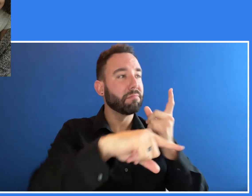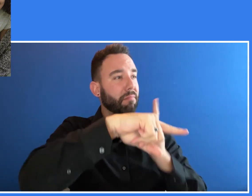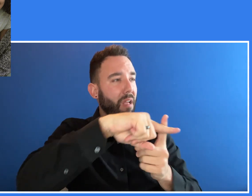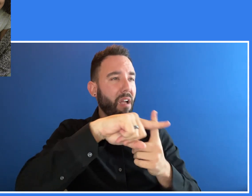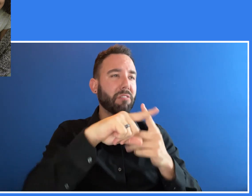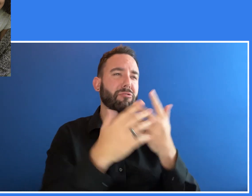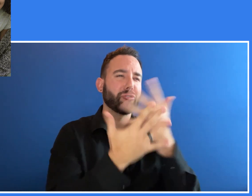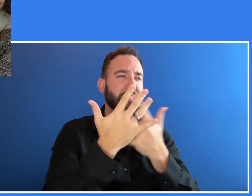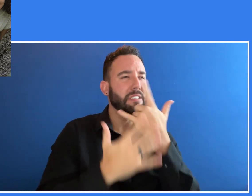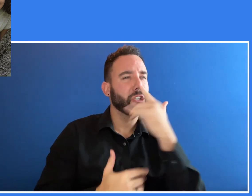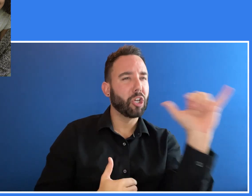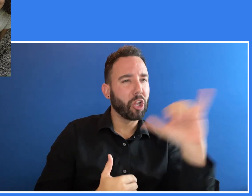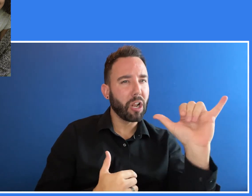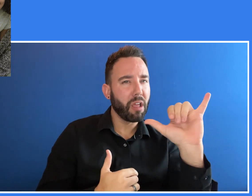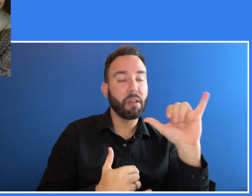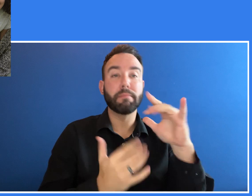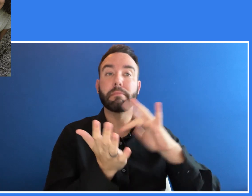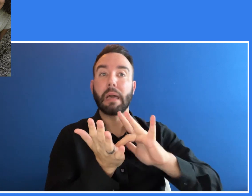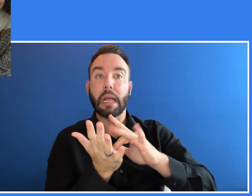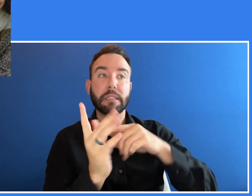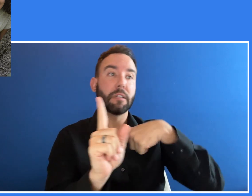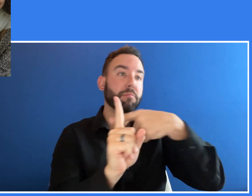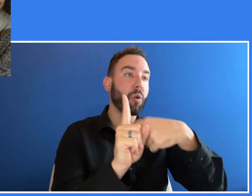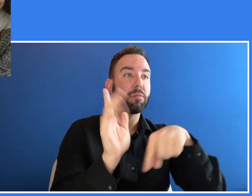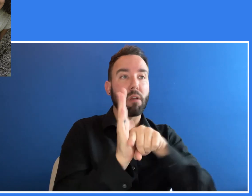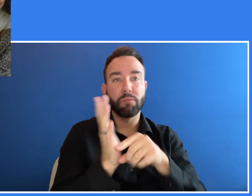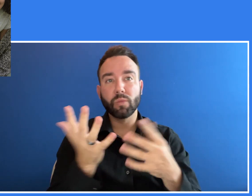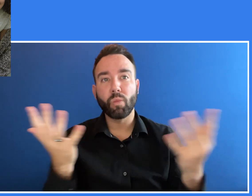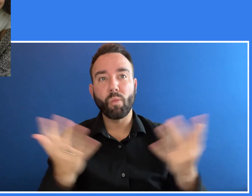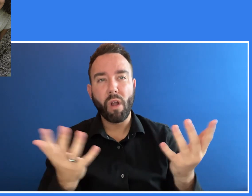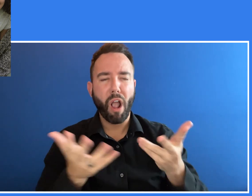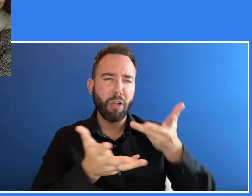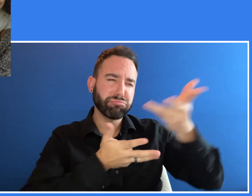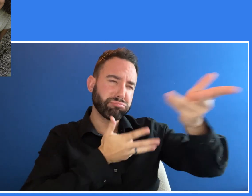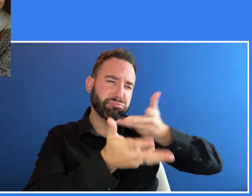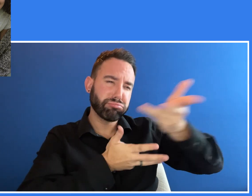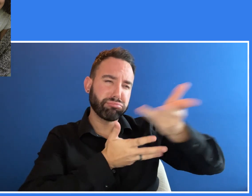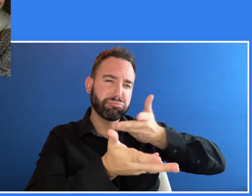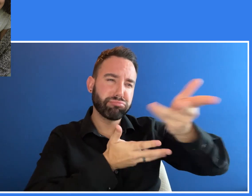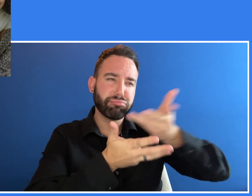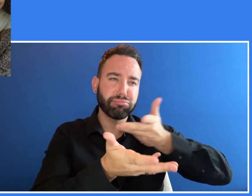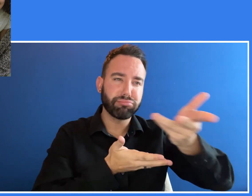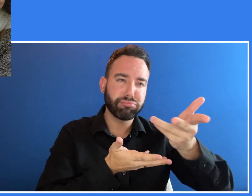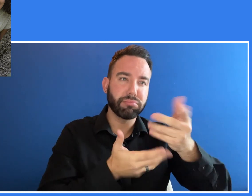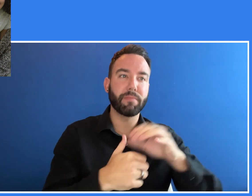Hablar con sus proveedores acerca de los resultados de las pruebas de detección con DTC,